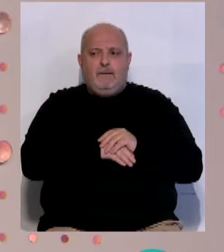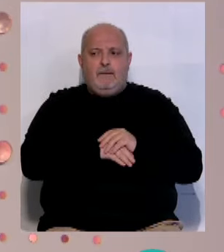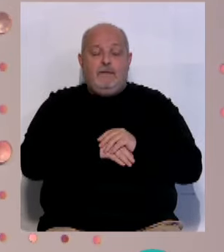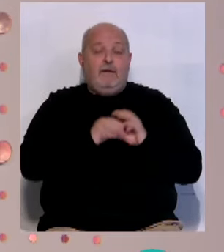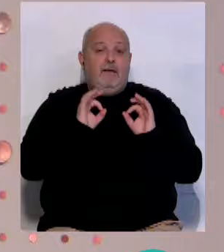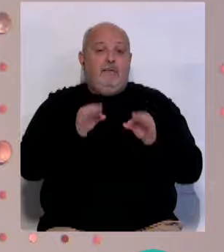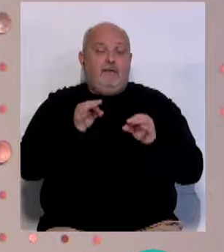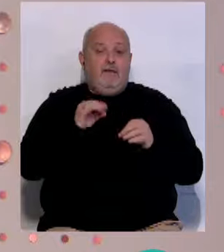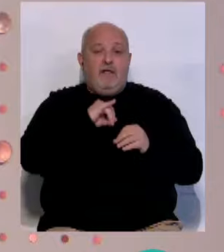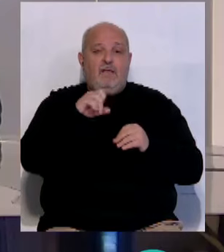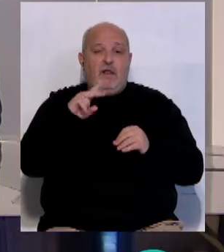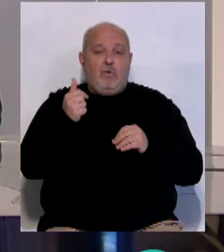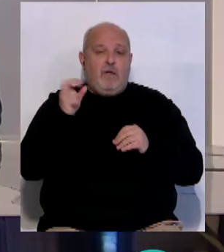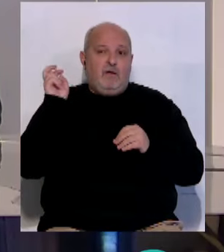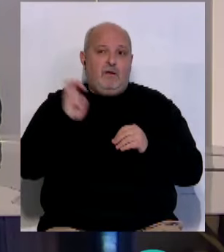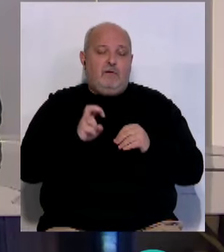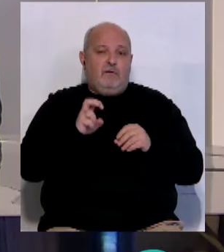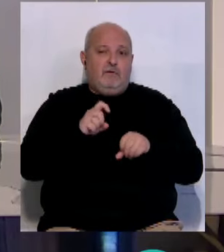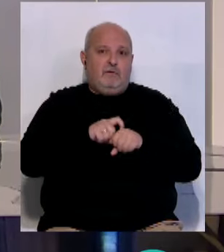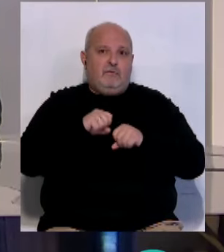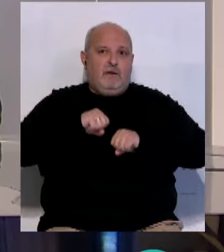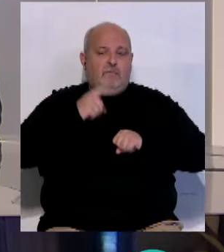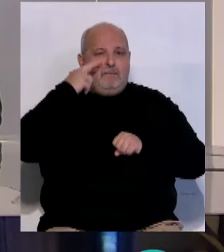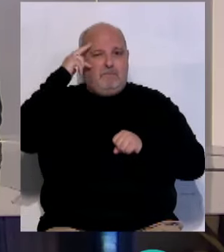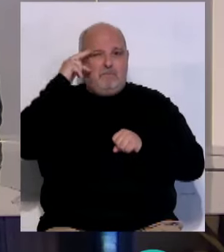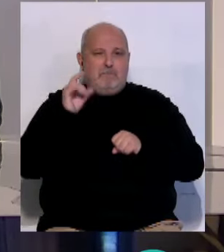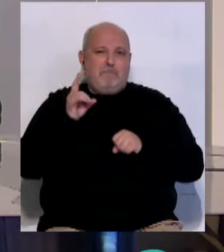con saldua llegaba un jugador también veterano con experiencia y demás pero que hemos tenido